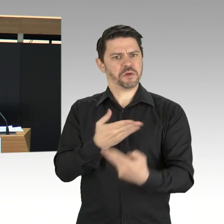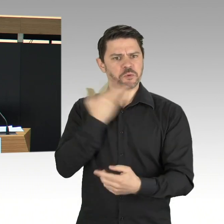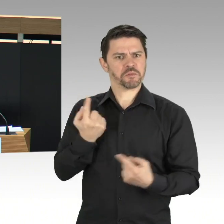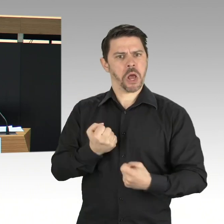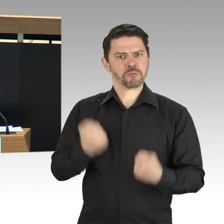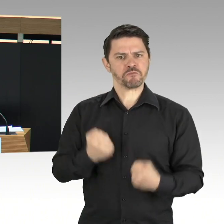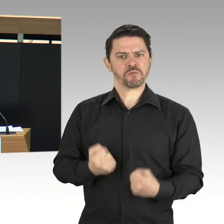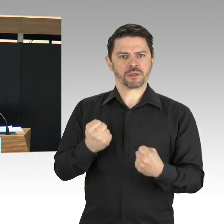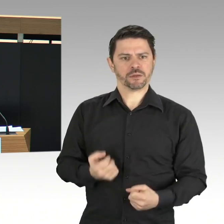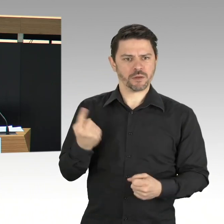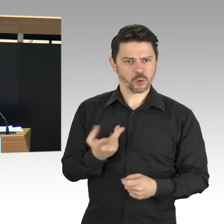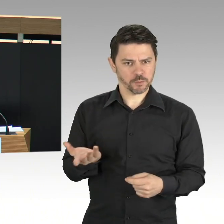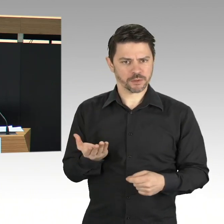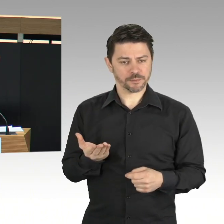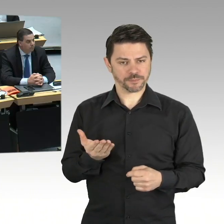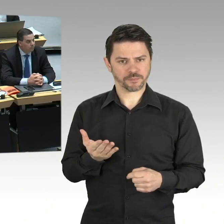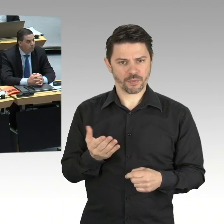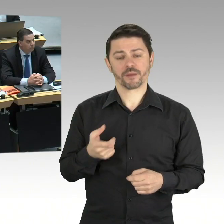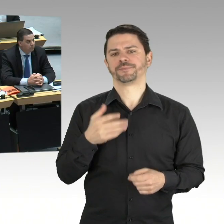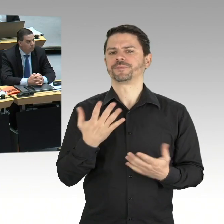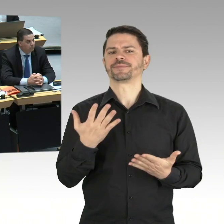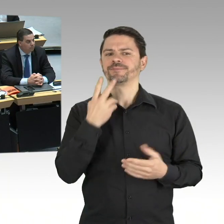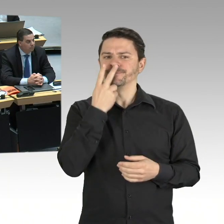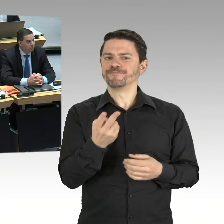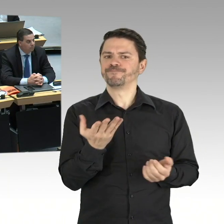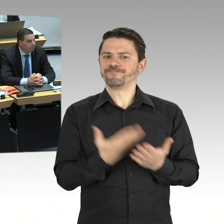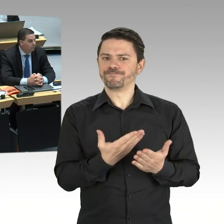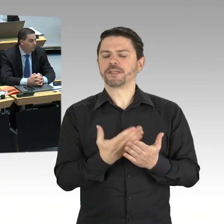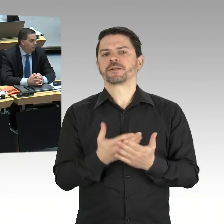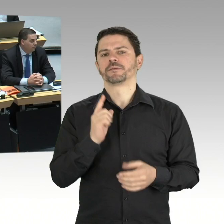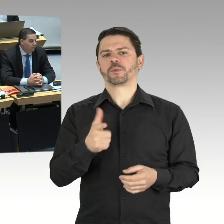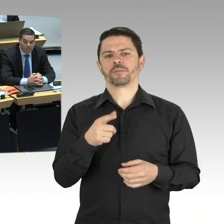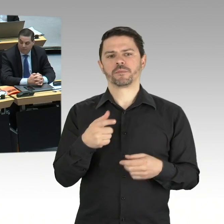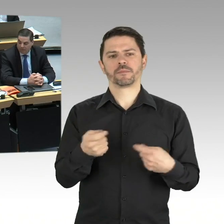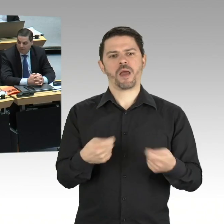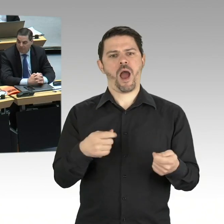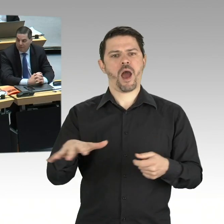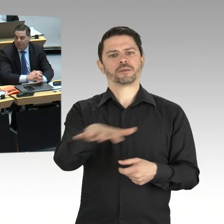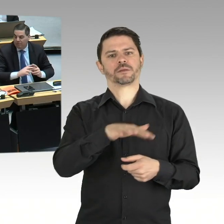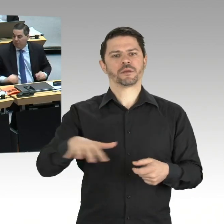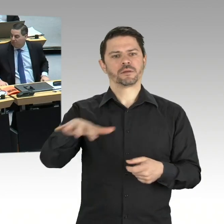Wo bitte ist die Mustermarktstadt, in der Angebot und Nachfrage so prima klappen, weil die doofe Politik sich nicht einmischt.